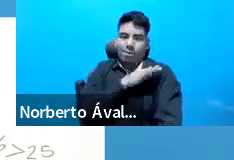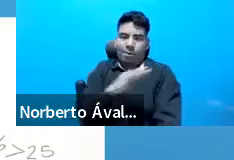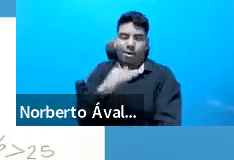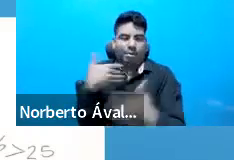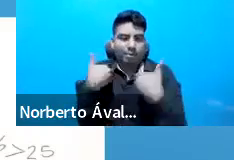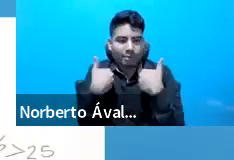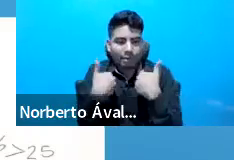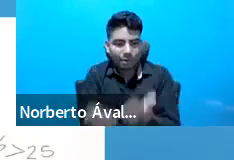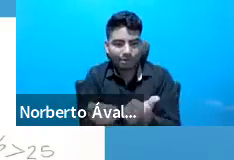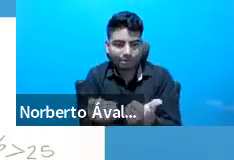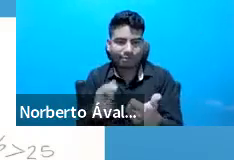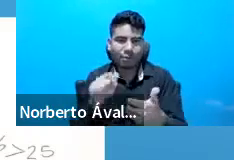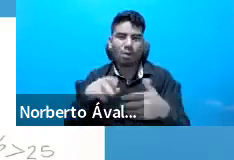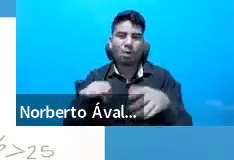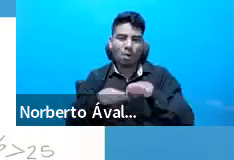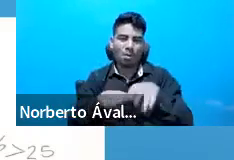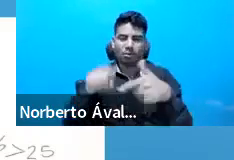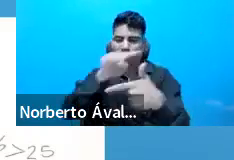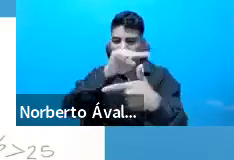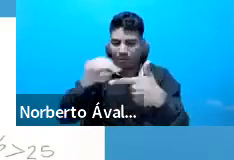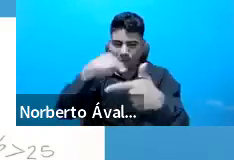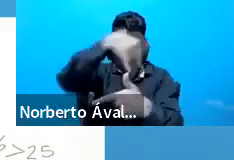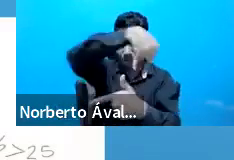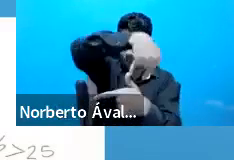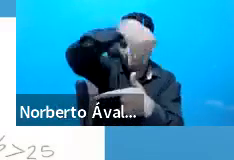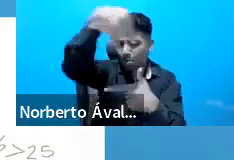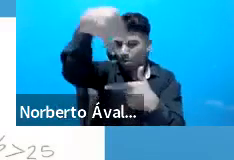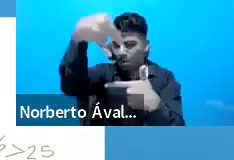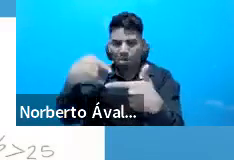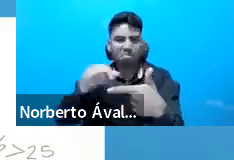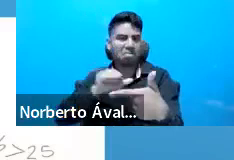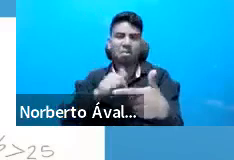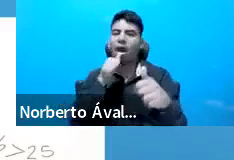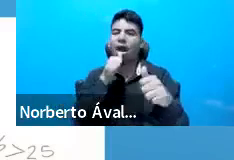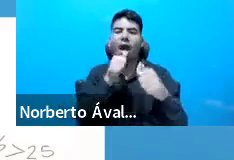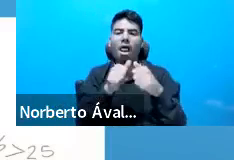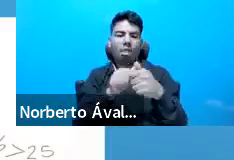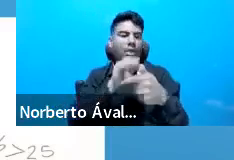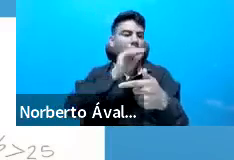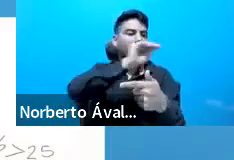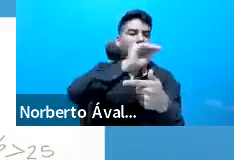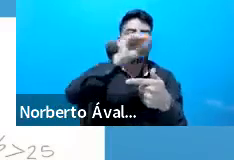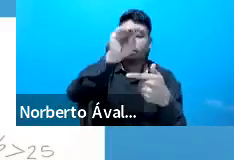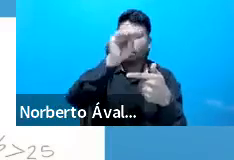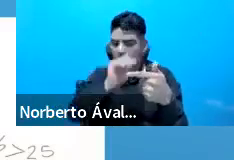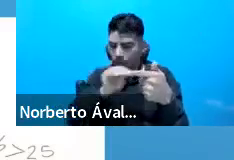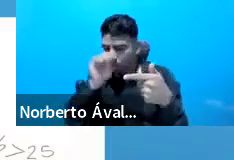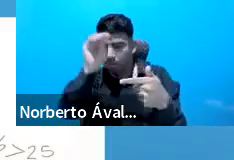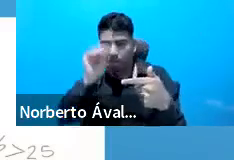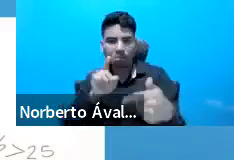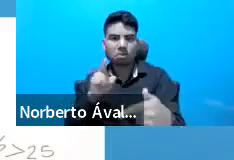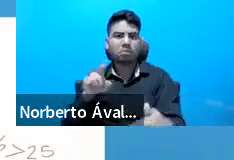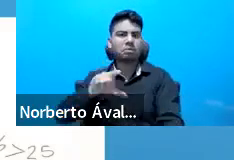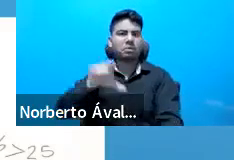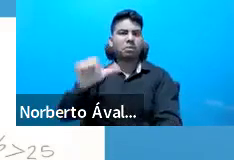Picasso de Pitágoras. Este. Les poníamos letras letras y les letras y les queríamos quitar por el área y solitos, llegaron Llegaron justo a la